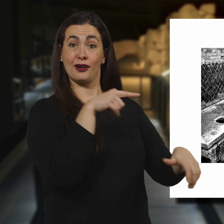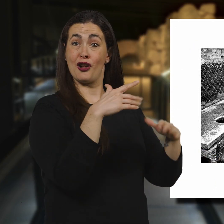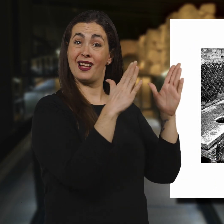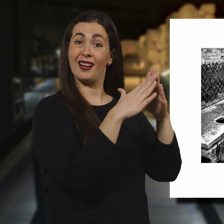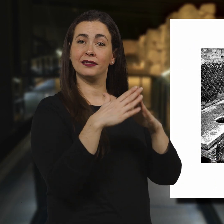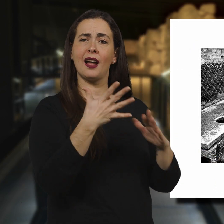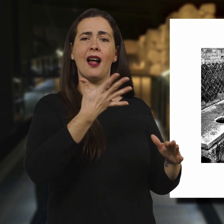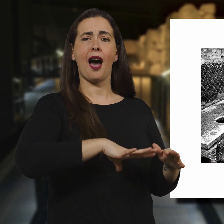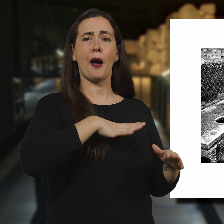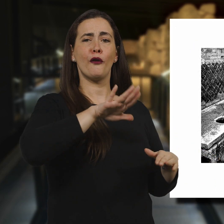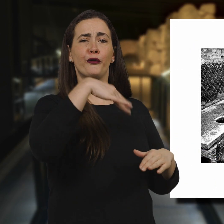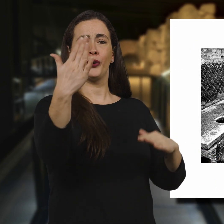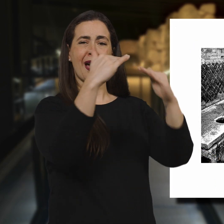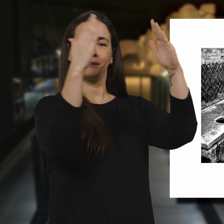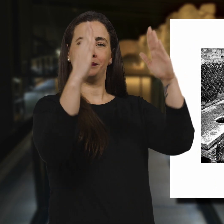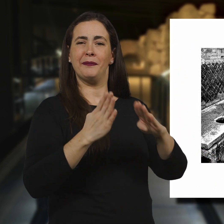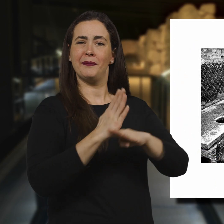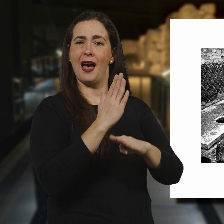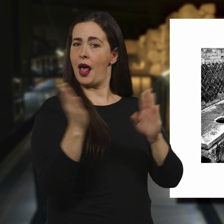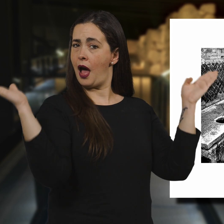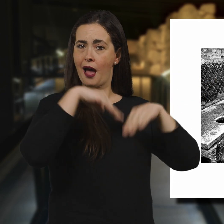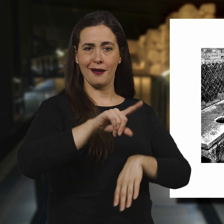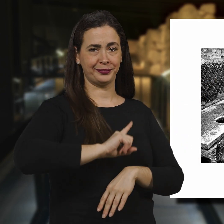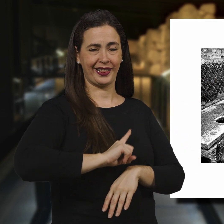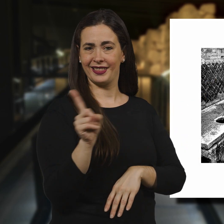La majoria de cases tampoc no tenien latrines i se n’havien d’utilitzar